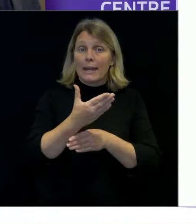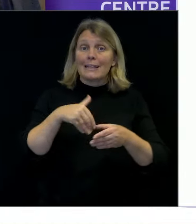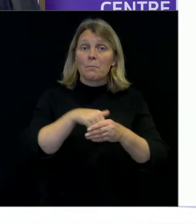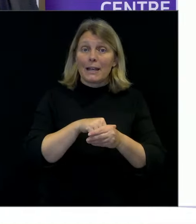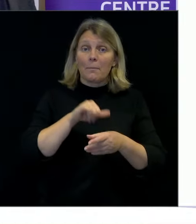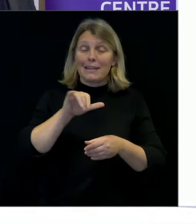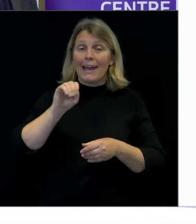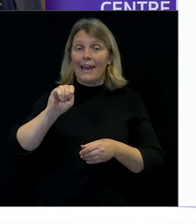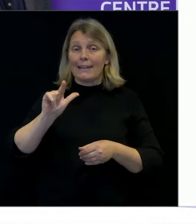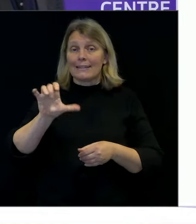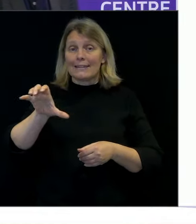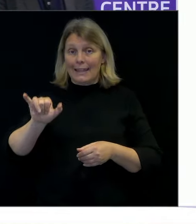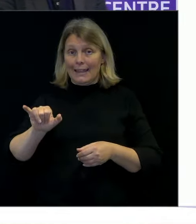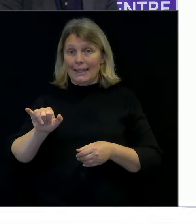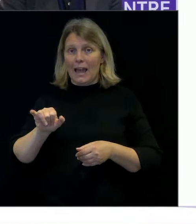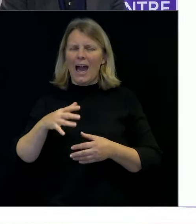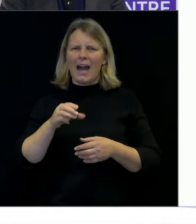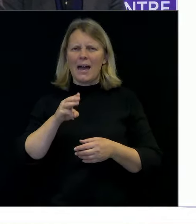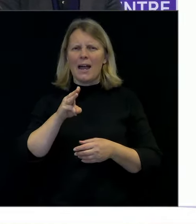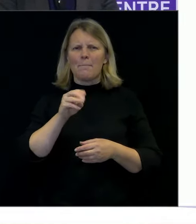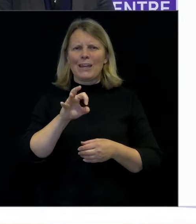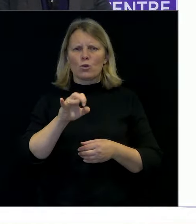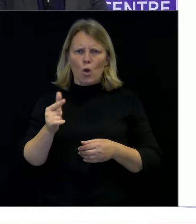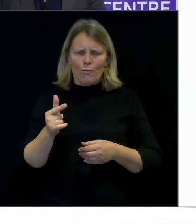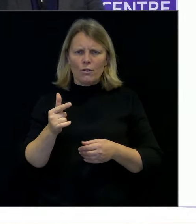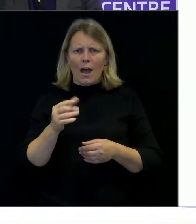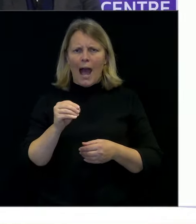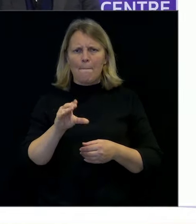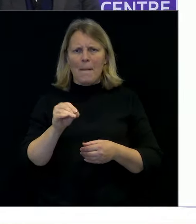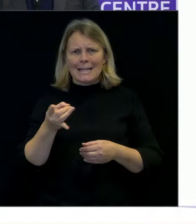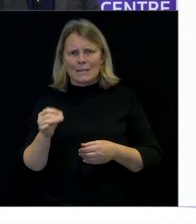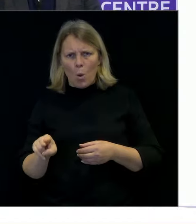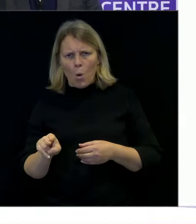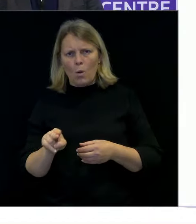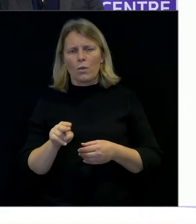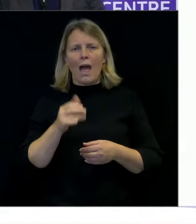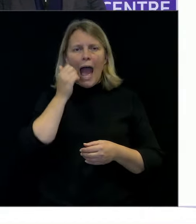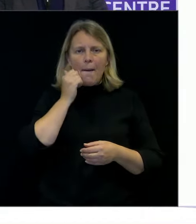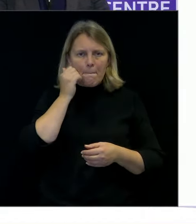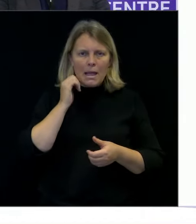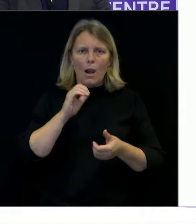Det är Microsoft, Amazon, Apple och PTS.